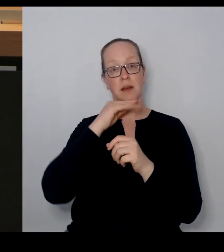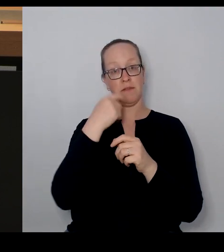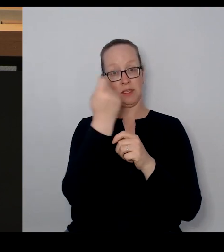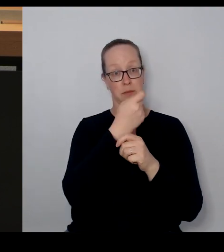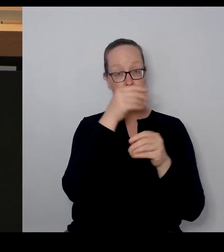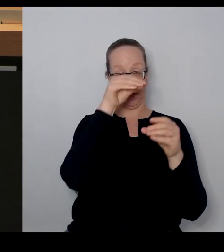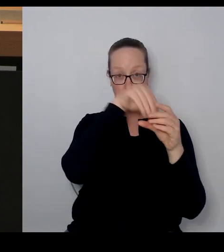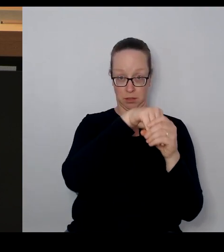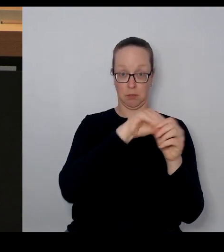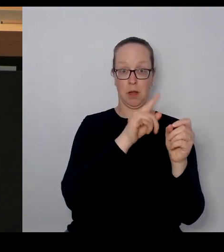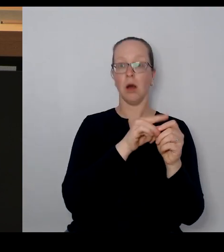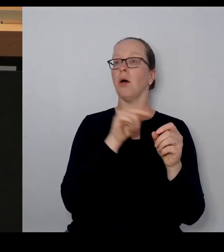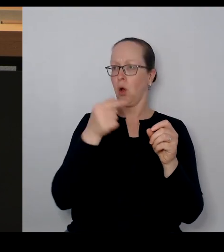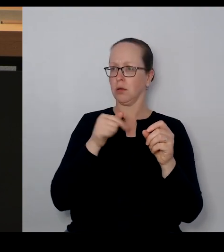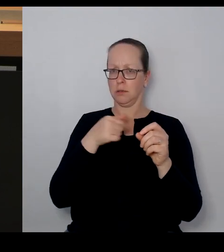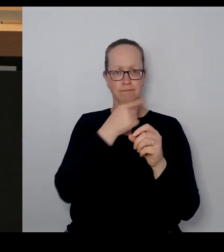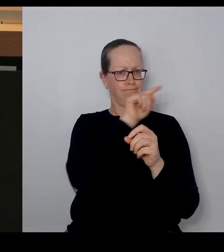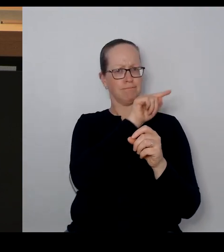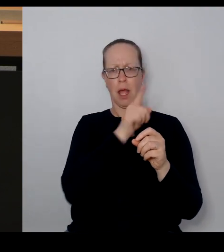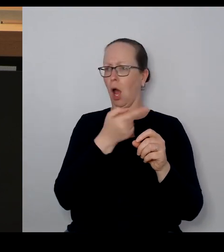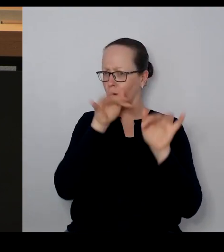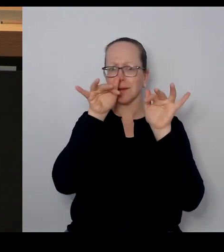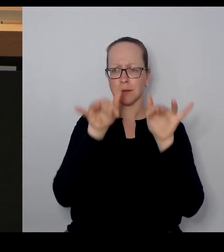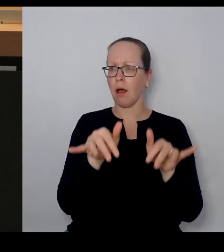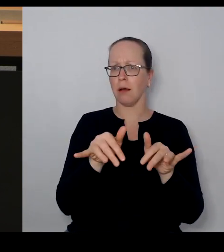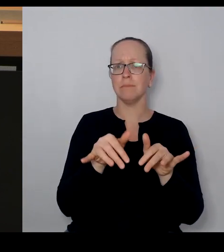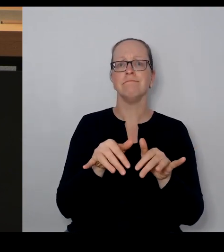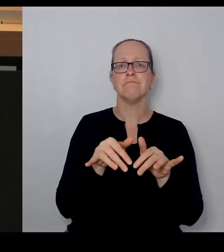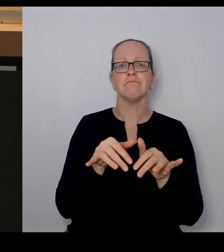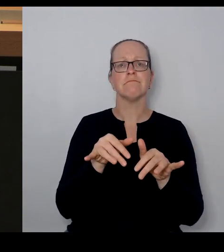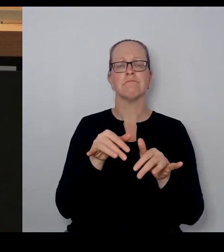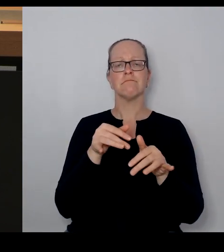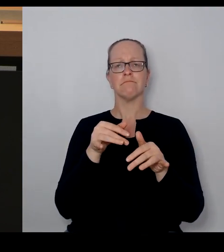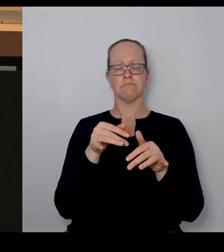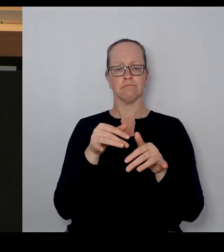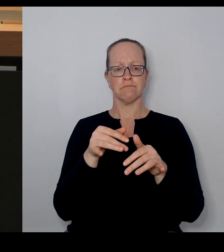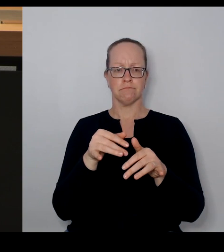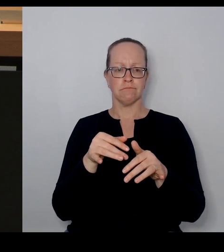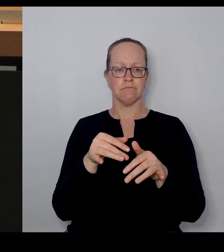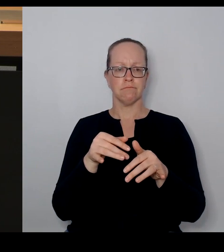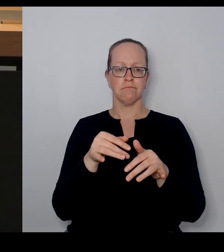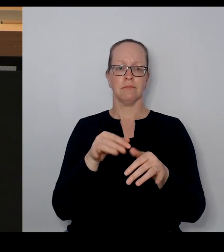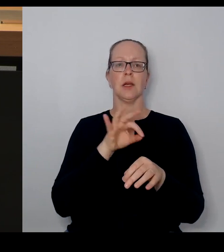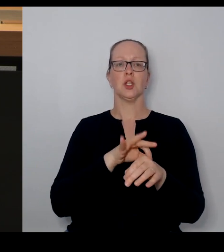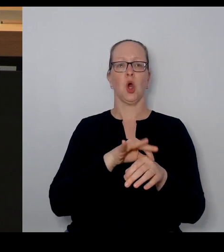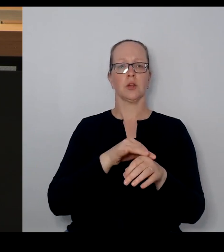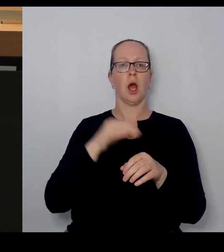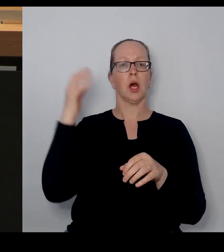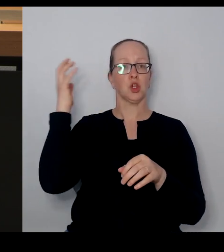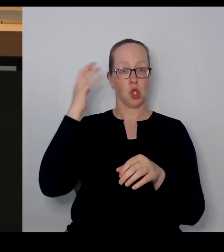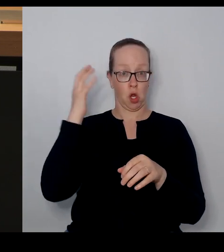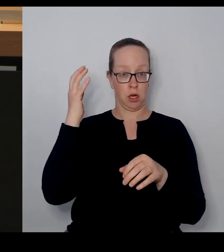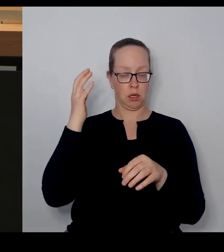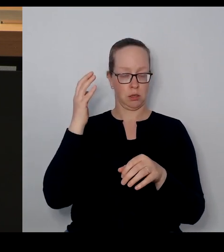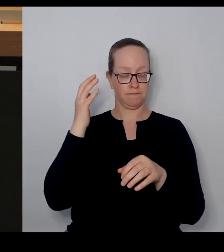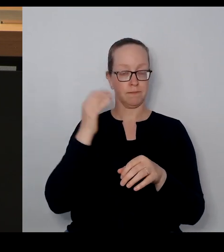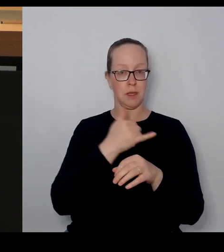ich kann nur sagen, in dem Gespräch mit Dr. Donner, das ich Anfang des Jahres mit ihm hatte, oder Ende letzten Jahres haben wir sehr klar